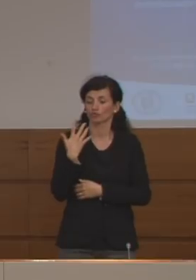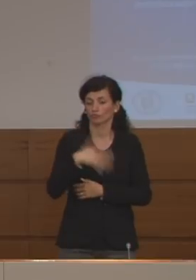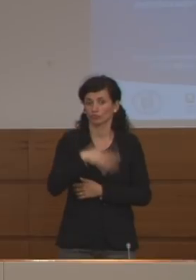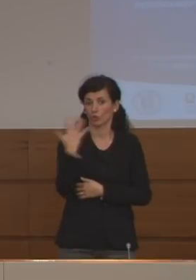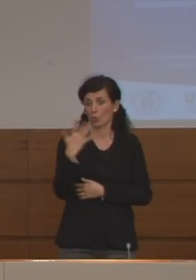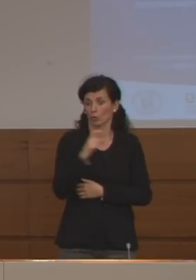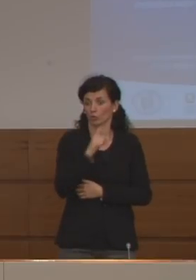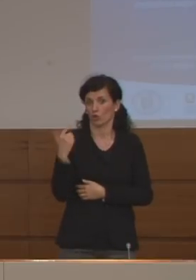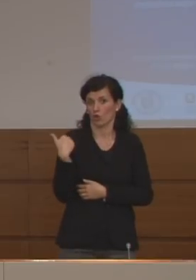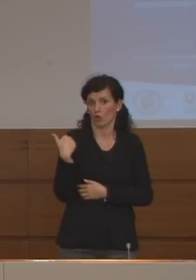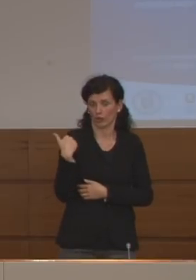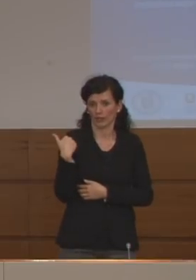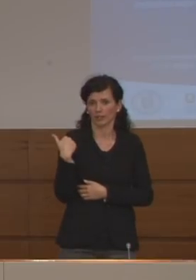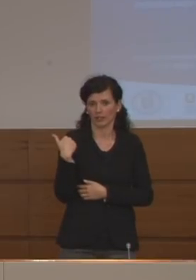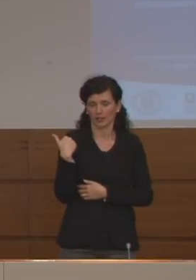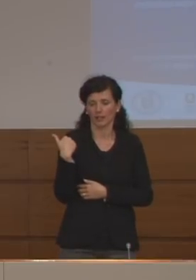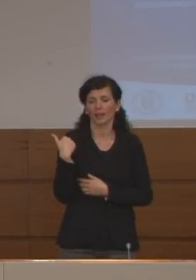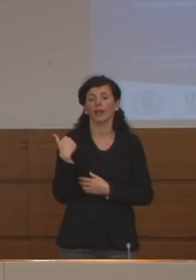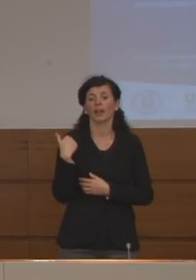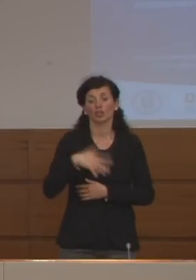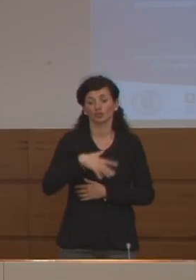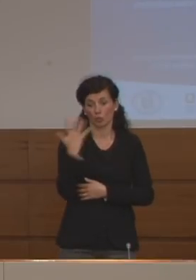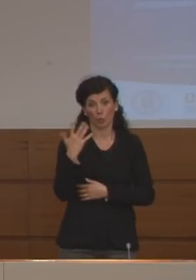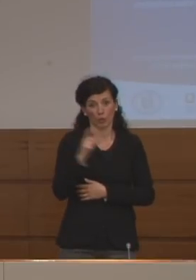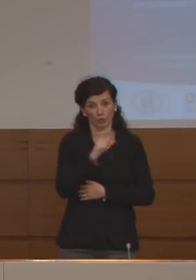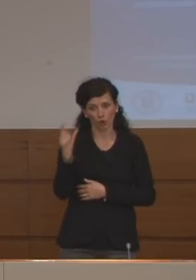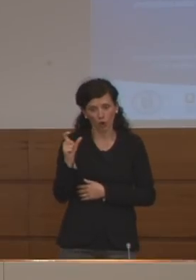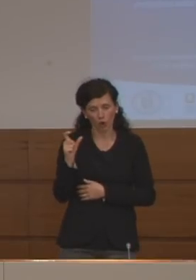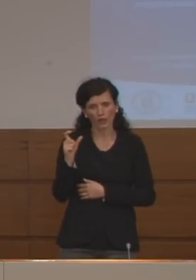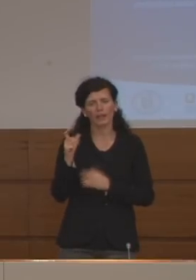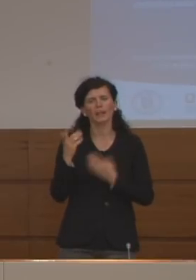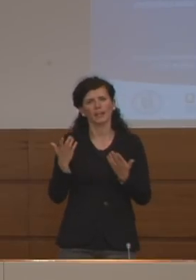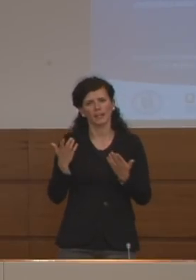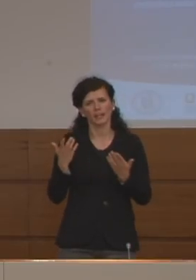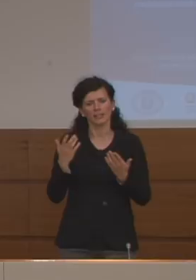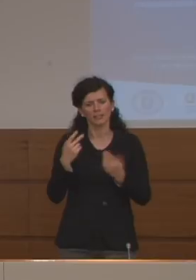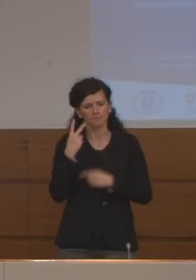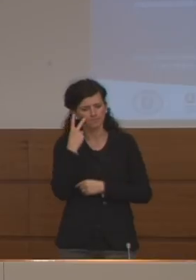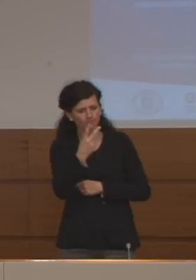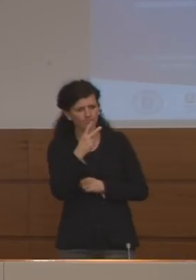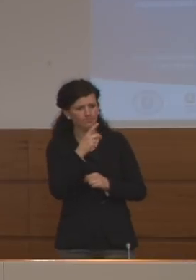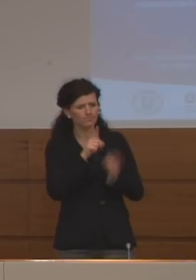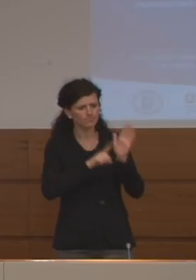si sono conclusi con un numero negativo di pazienti